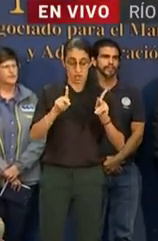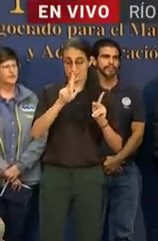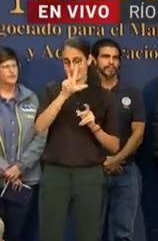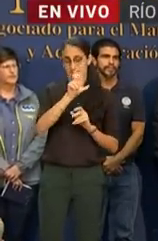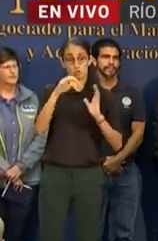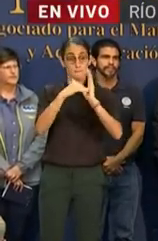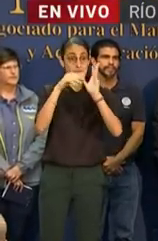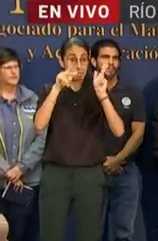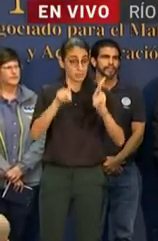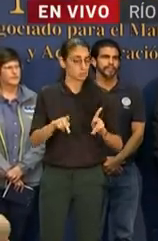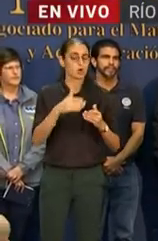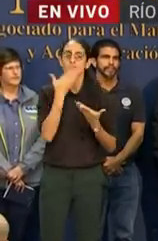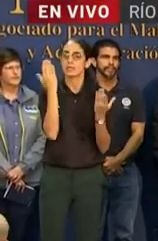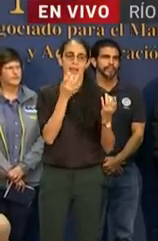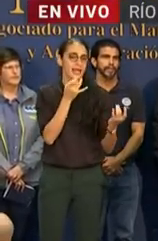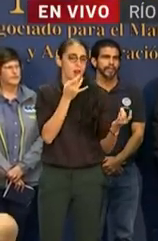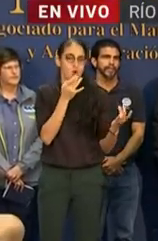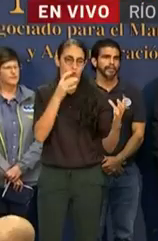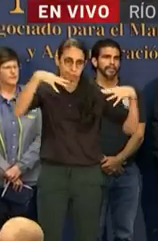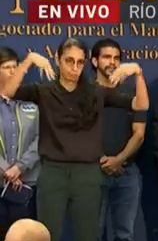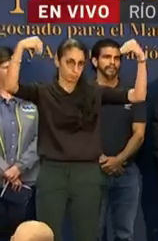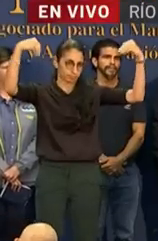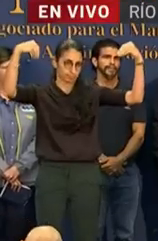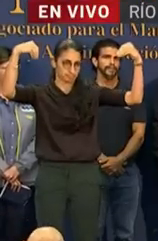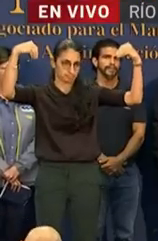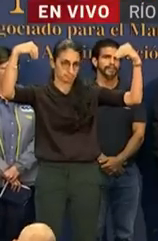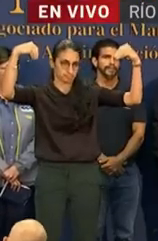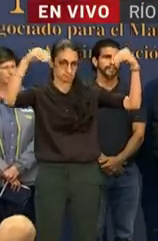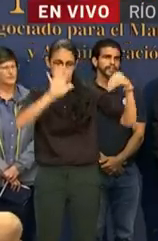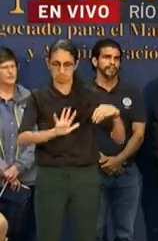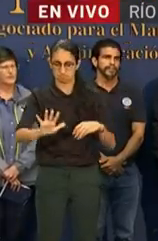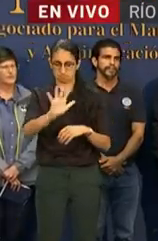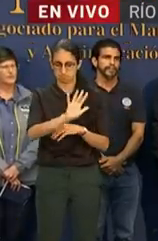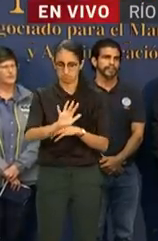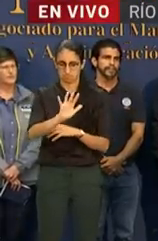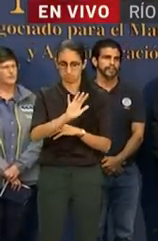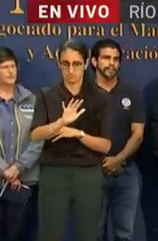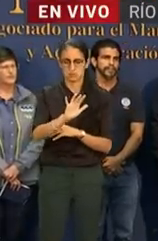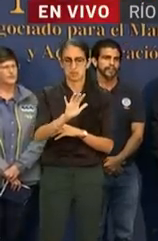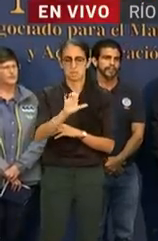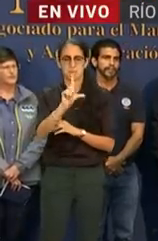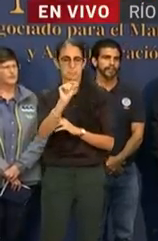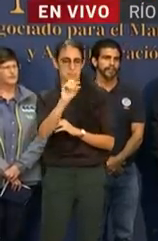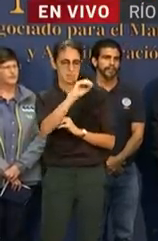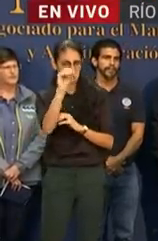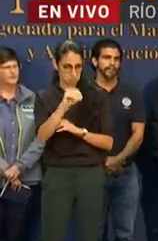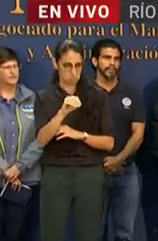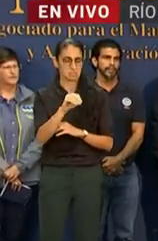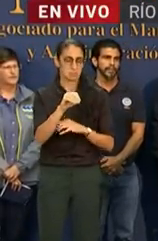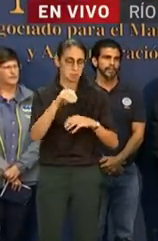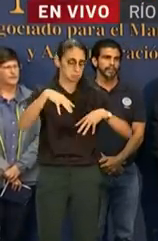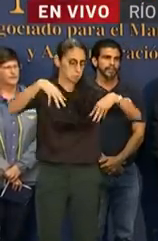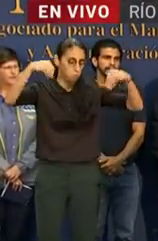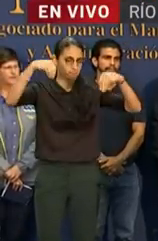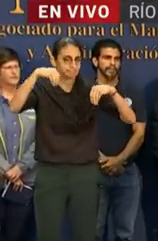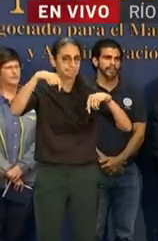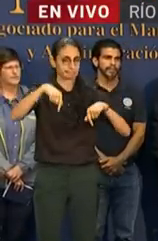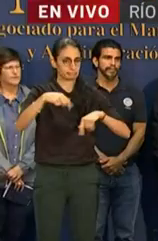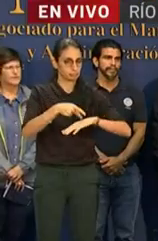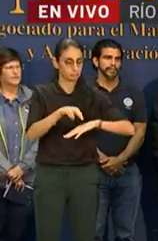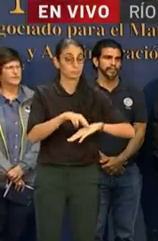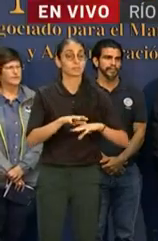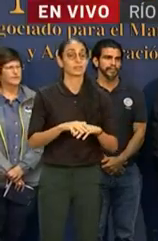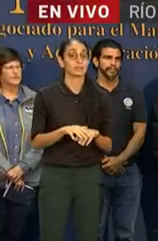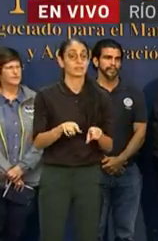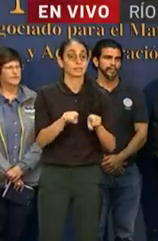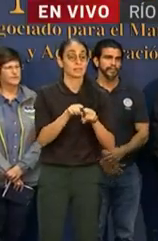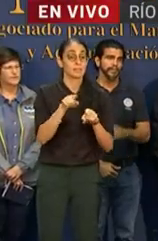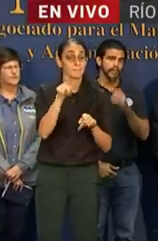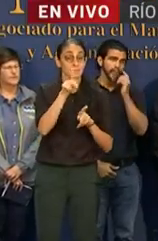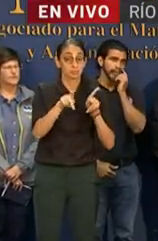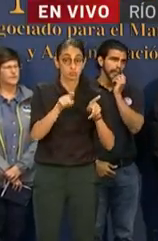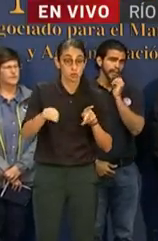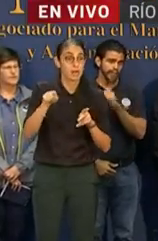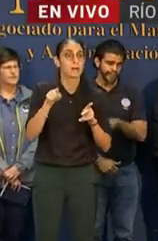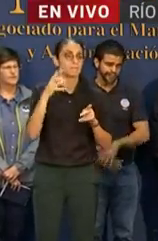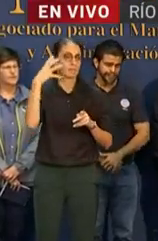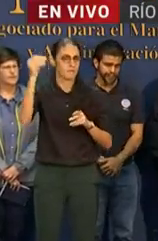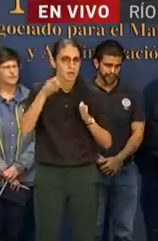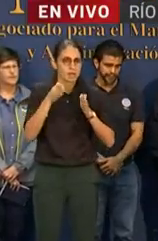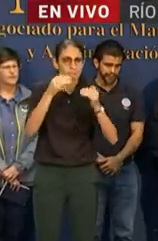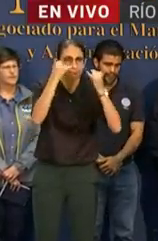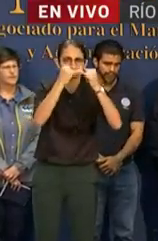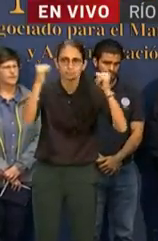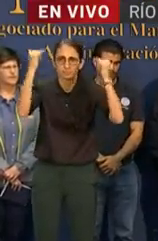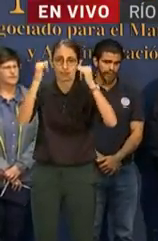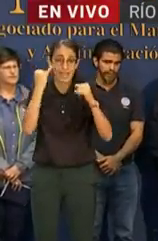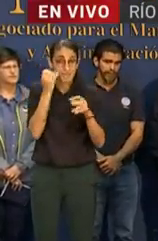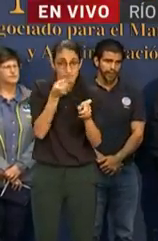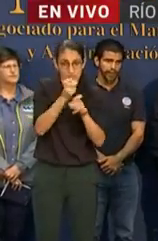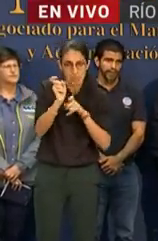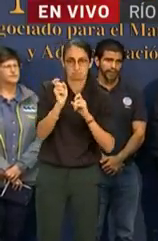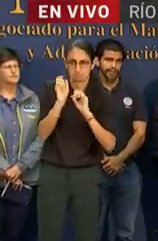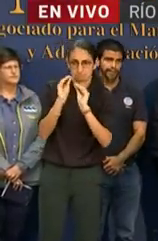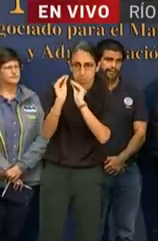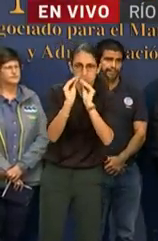PERSONAL REFUGIOS.